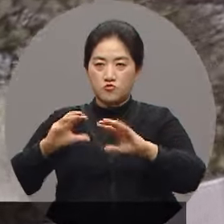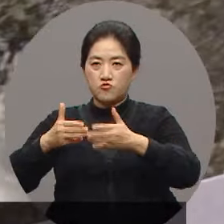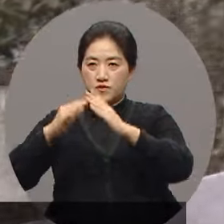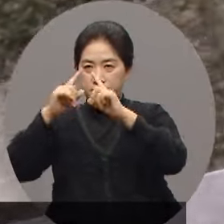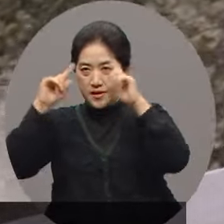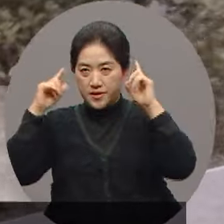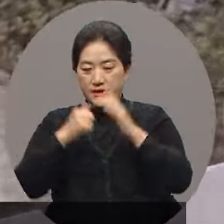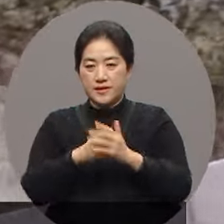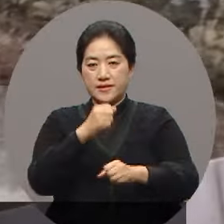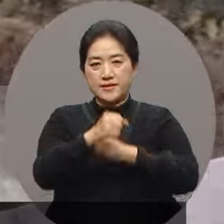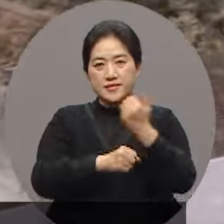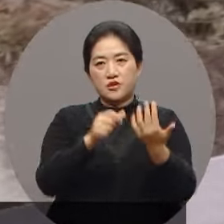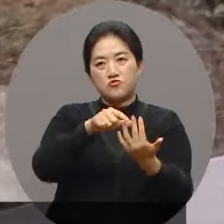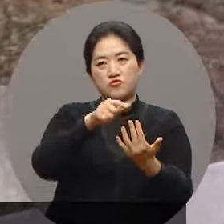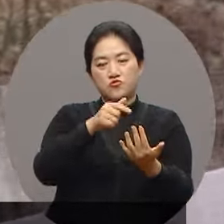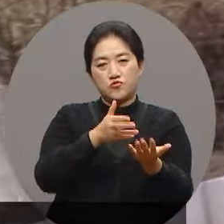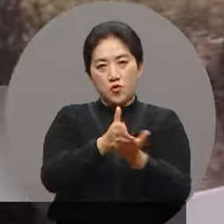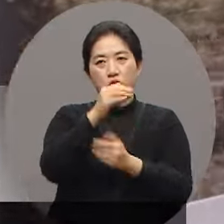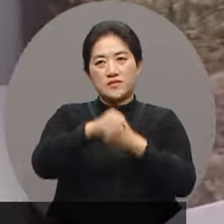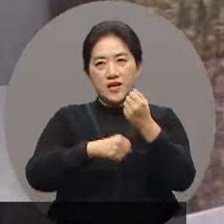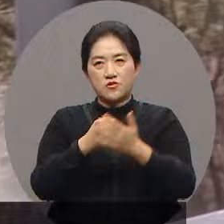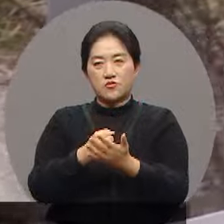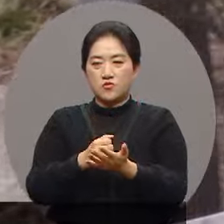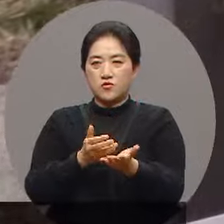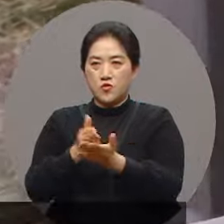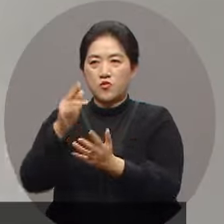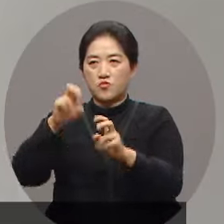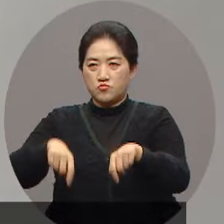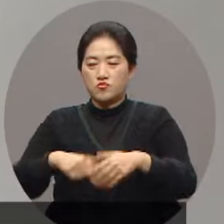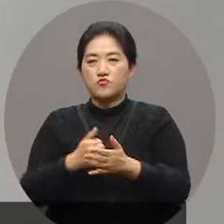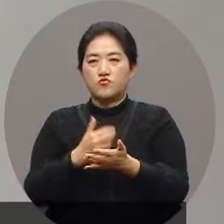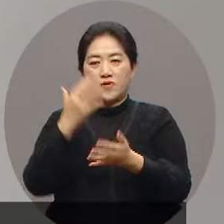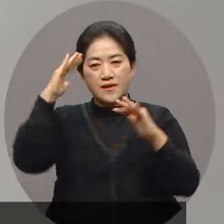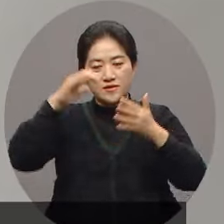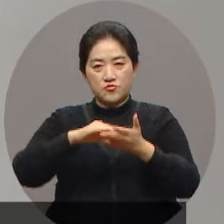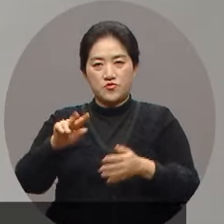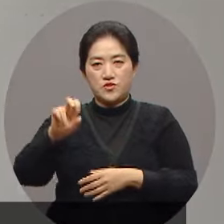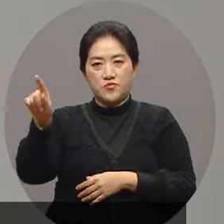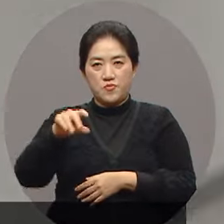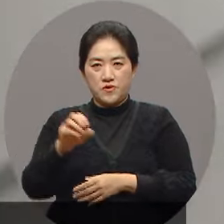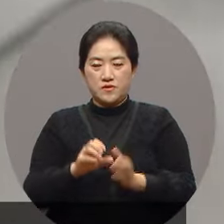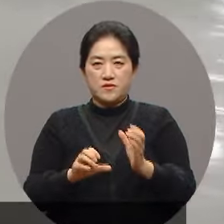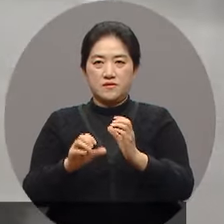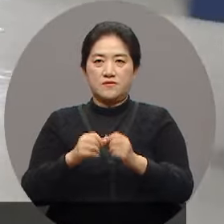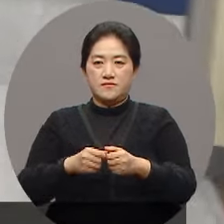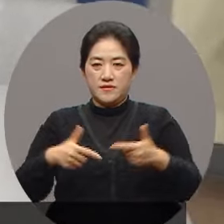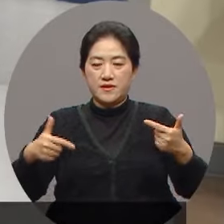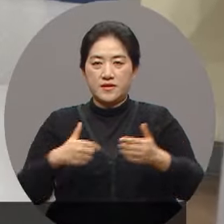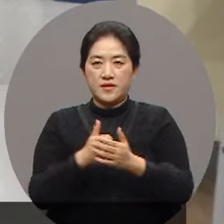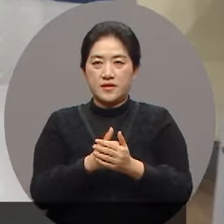(기자) 수도권 사립대와 국립대 등을 중심으로 자유전공, 무전공 선발 인원을 25%까지 늘리는 방안이 추진됩니다.